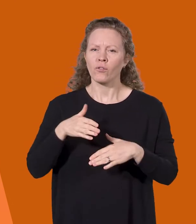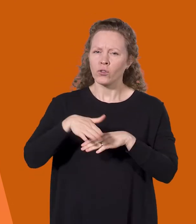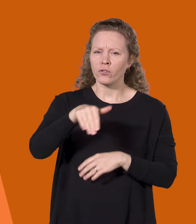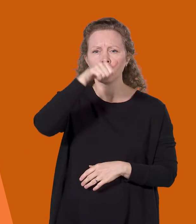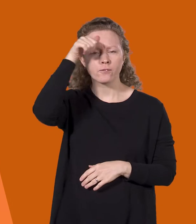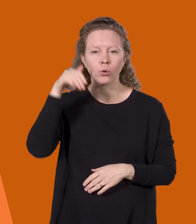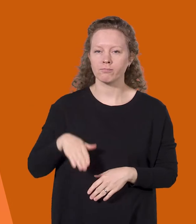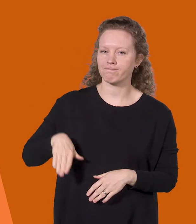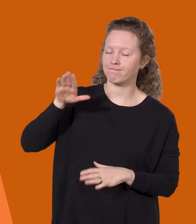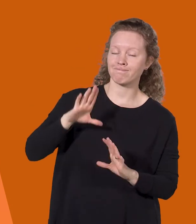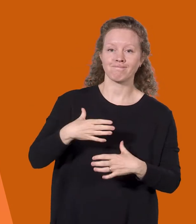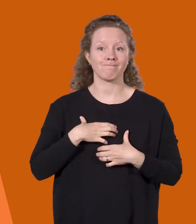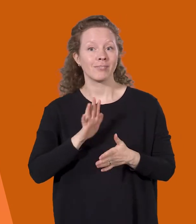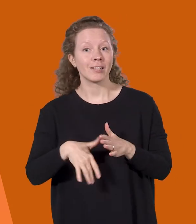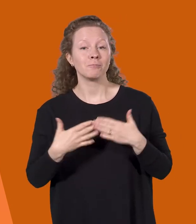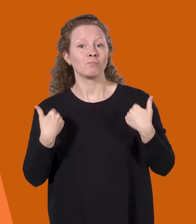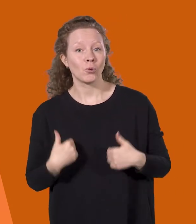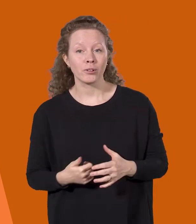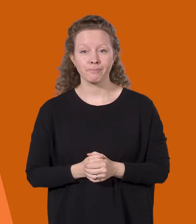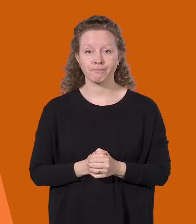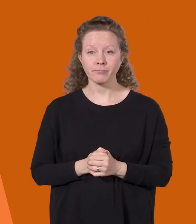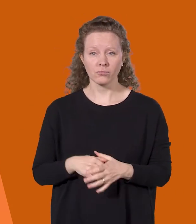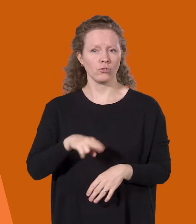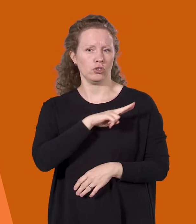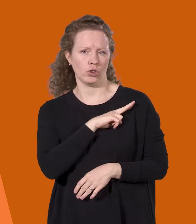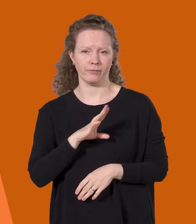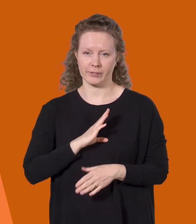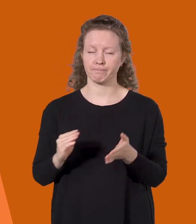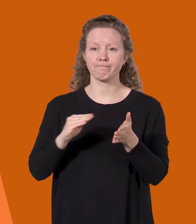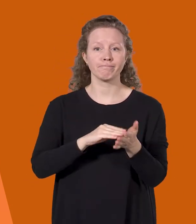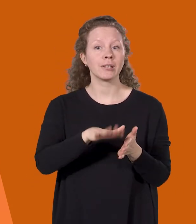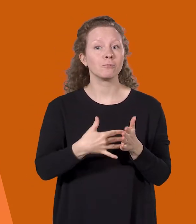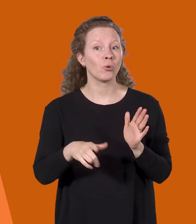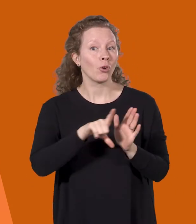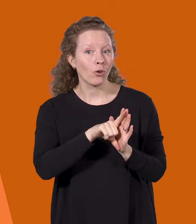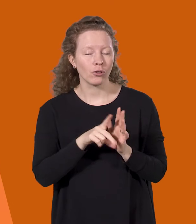Det är alltjämt svårt att växa upp till att bli teckenspråkig. De skyldigheter som föreskrivs i teckenspråkslagen -